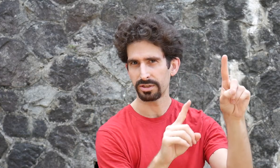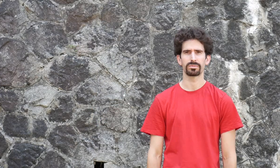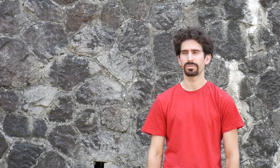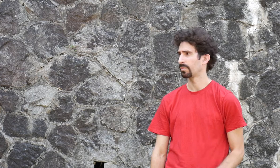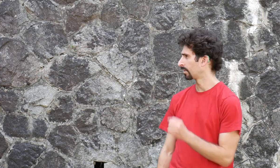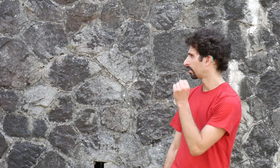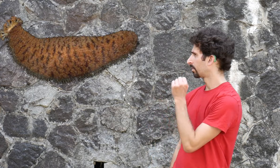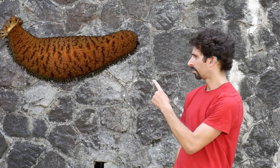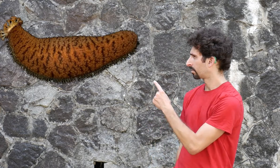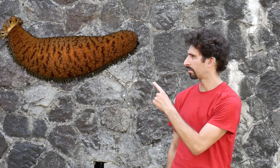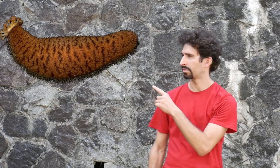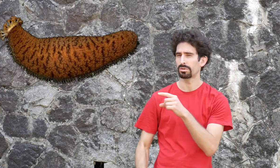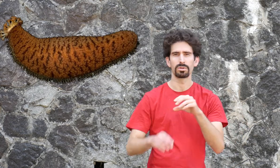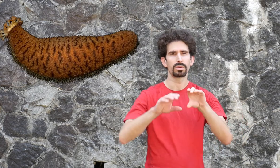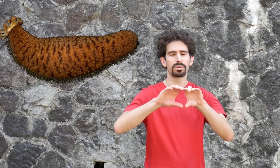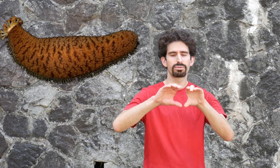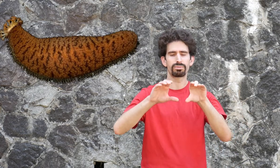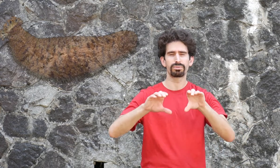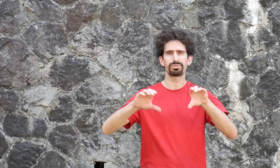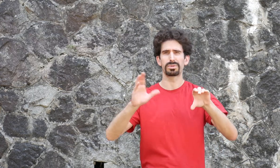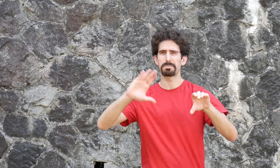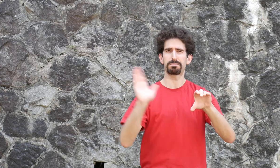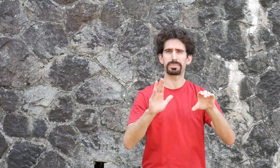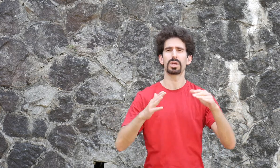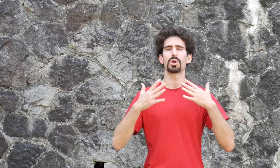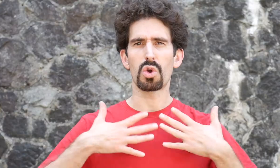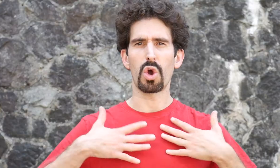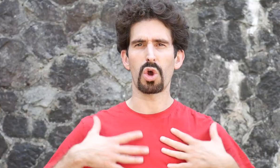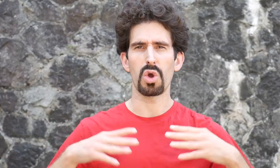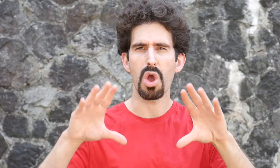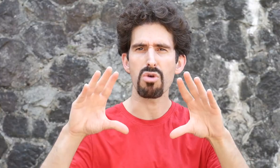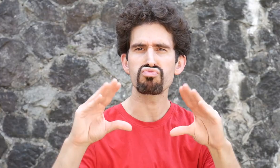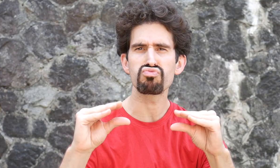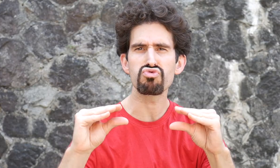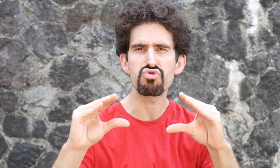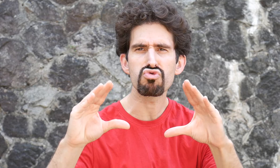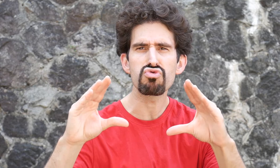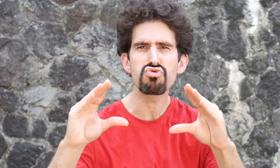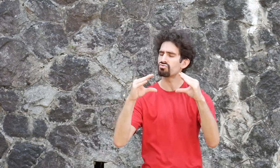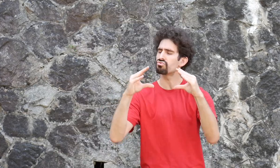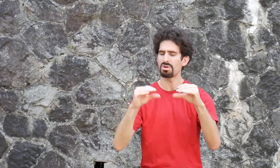L'holothurie possède un corps tout mou.